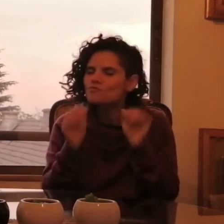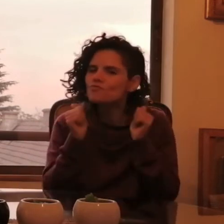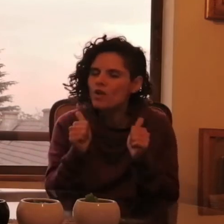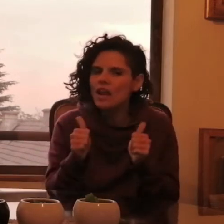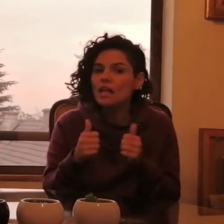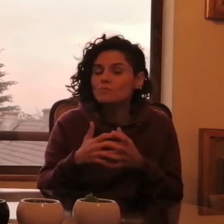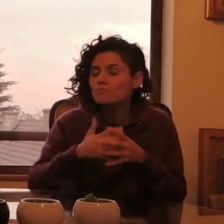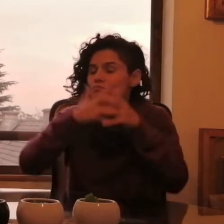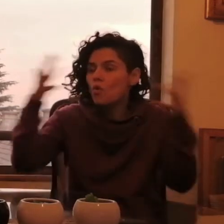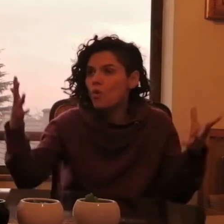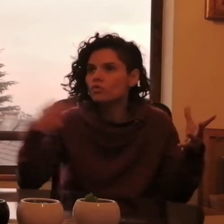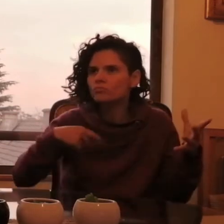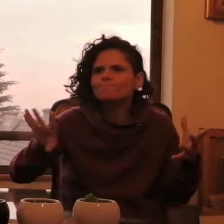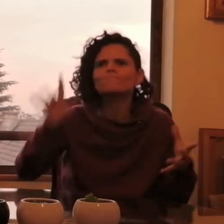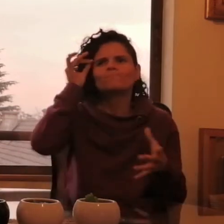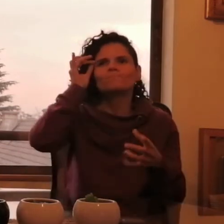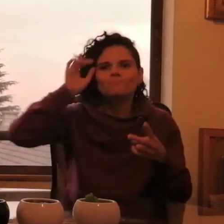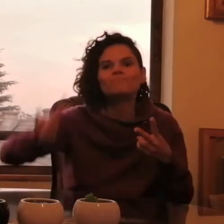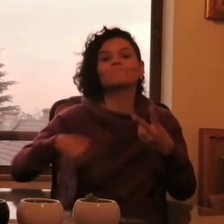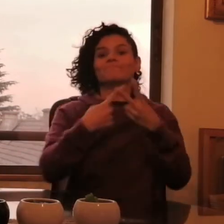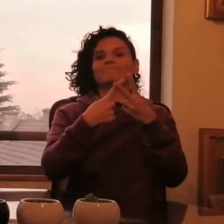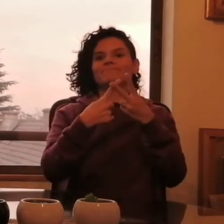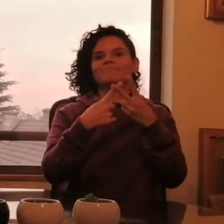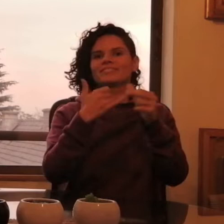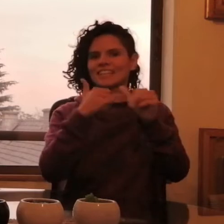estudiar otra - Claro bueno después de como ingenieros seguí trabajando en